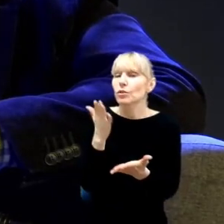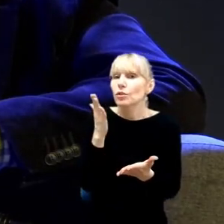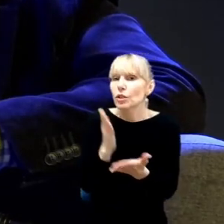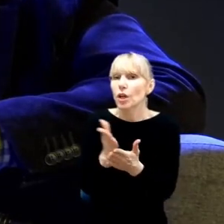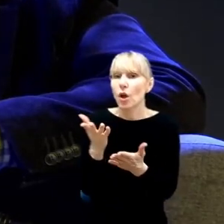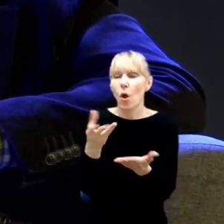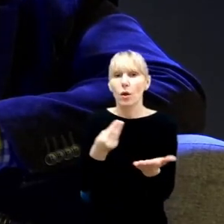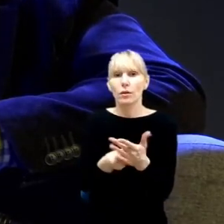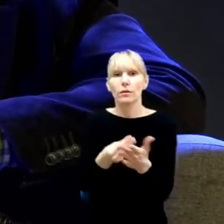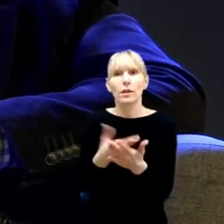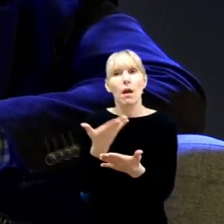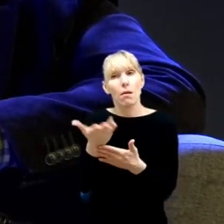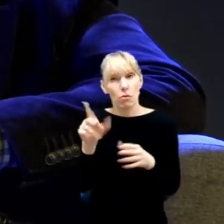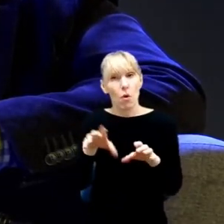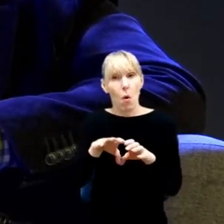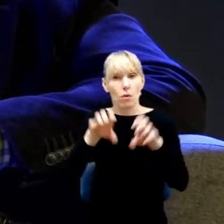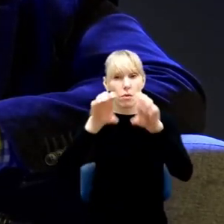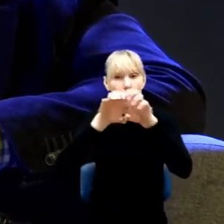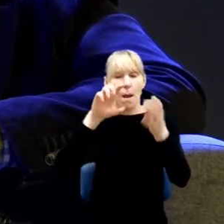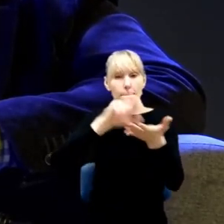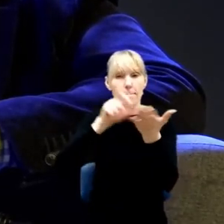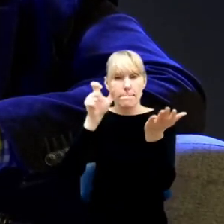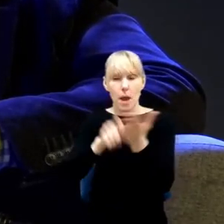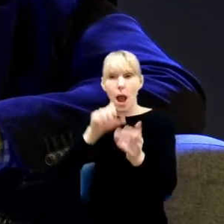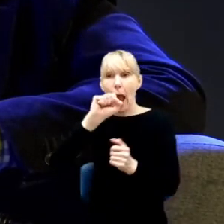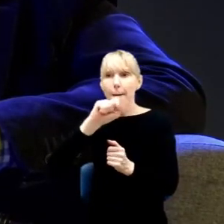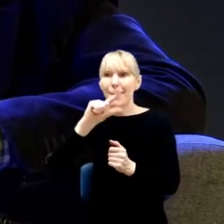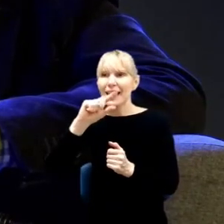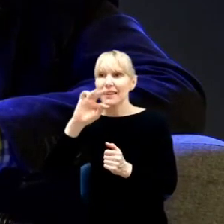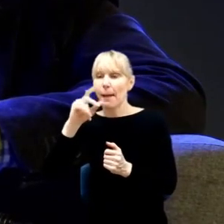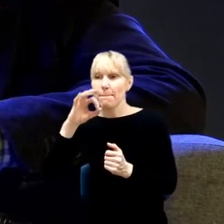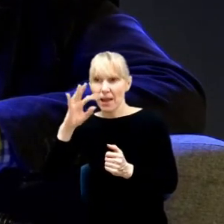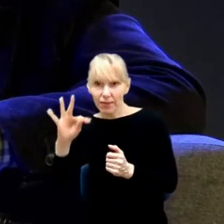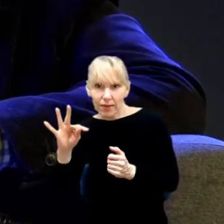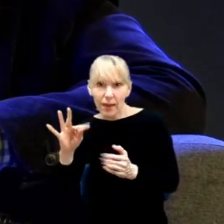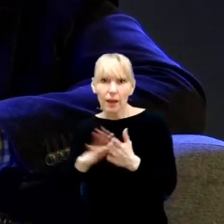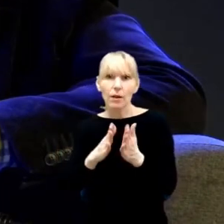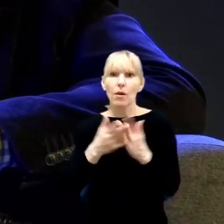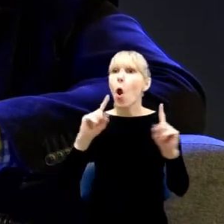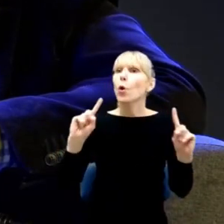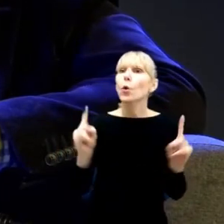pod najem krótkoterminowy, a nie pod dzieci, które chcą